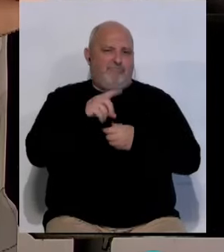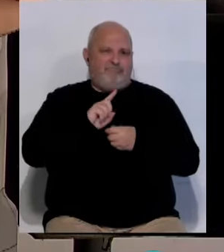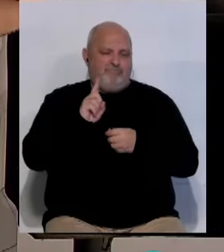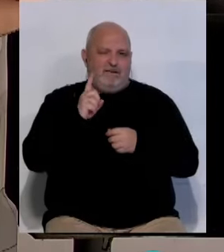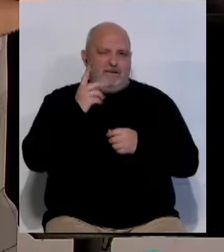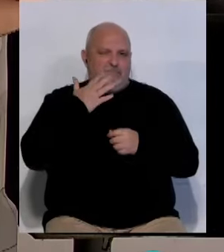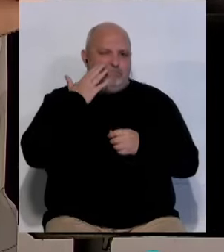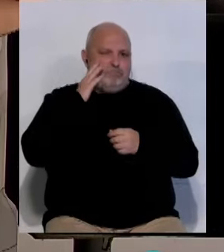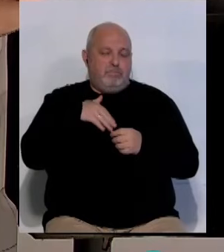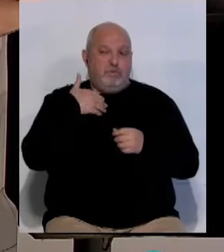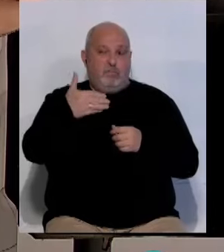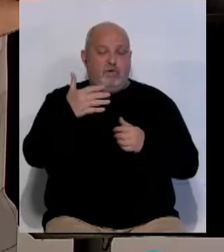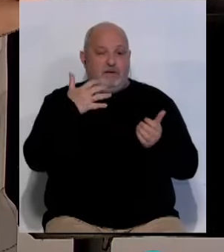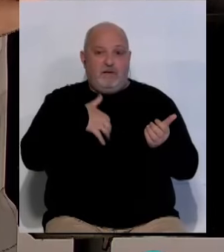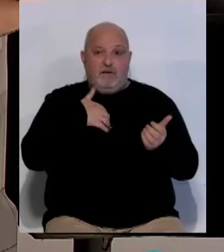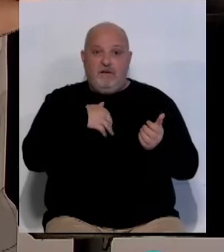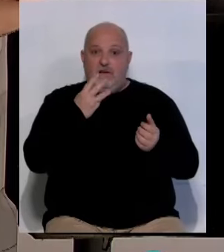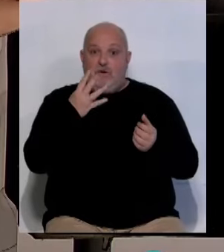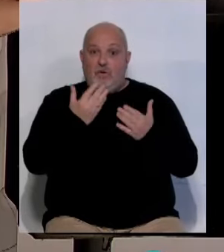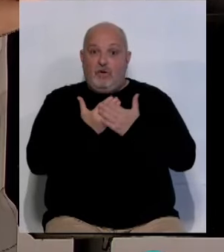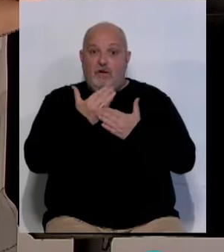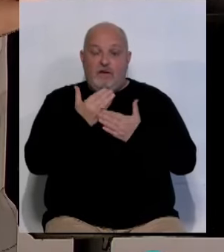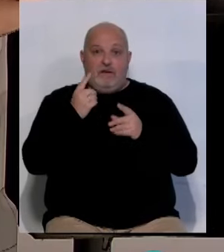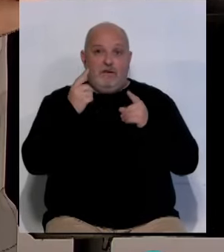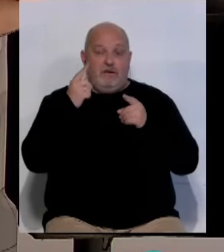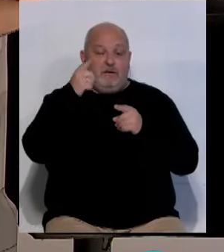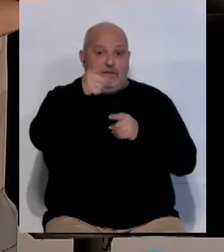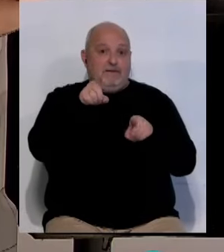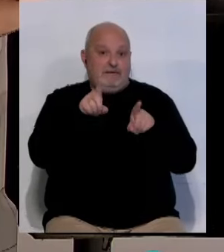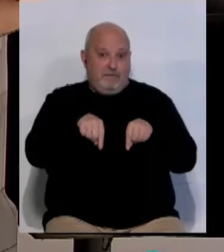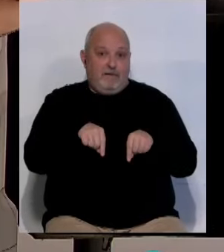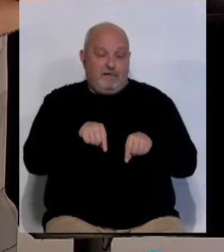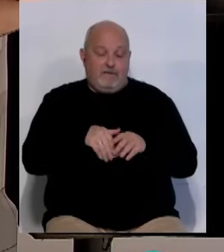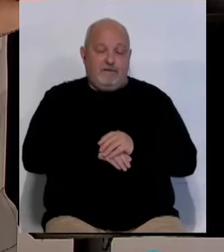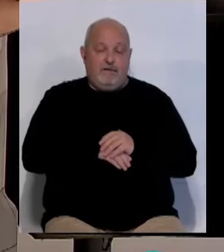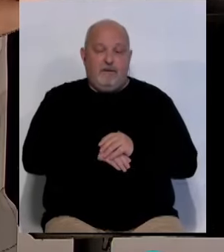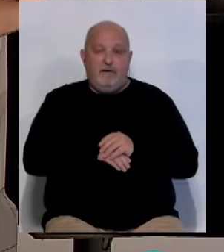tenemos un partido en Sevilla faltando tres cuatro jornadas correcto que que Bueno a mí me gustaría